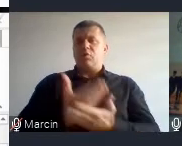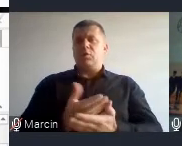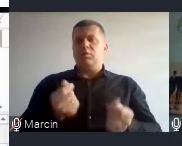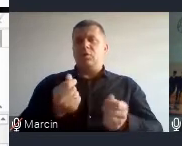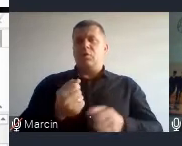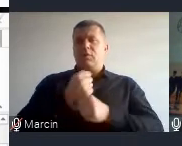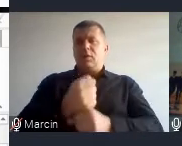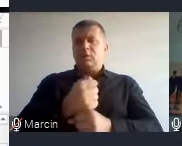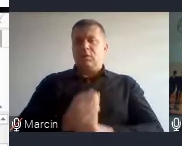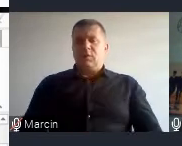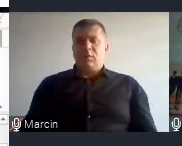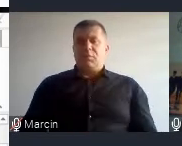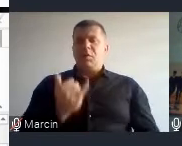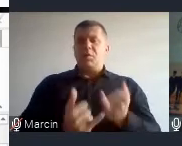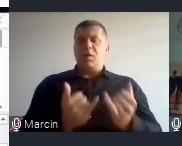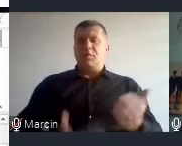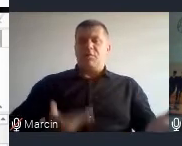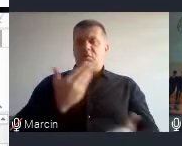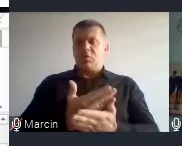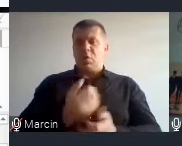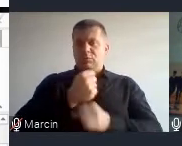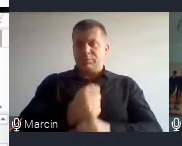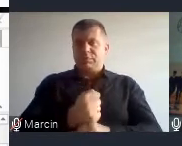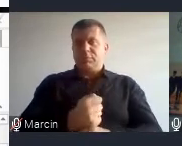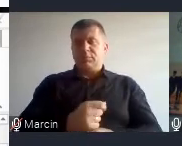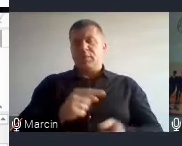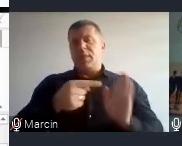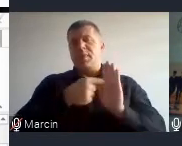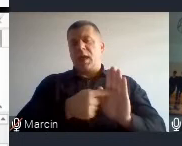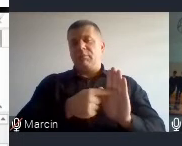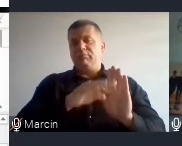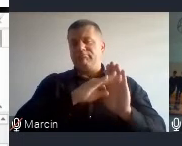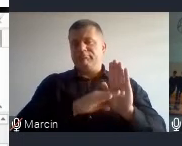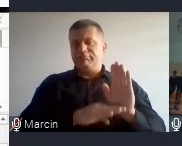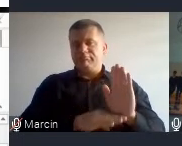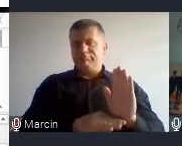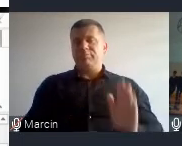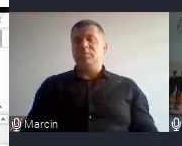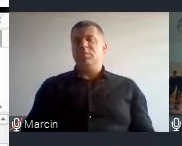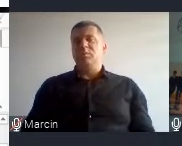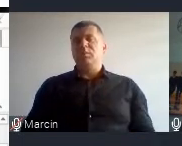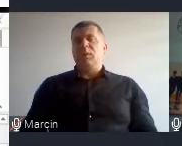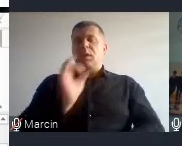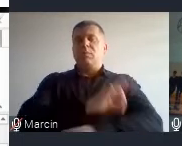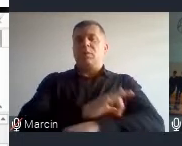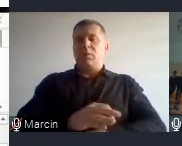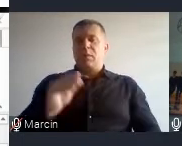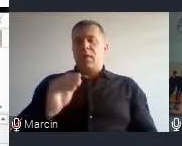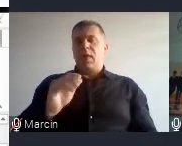Jeśli w zatwierdzonym wniosku dofinansowanie w harmonogramie rzeczowo-finansowym, bo tym mówimy w przypadku projektów EFRR-u,